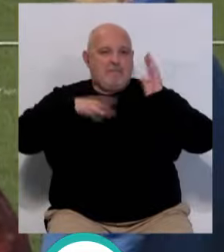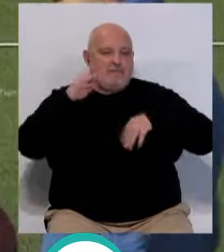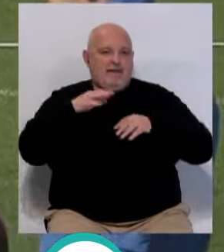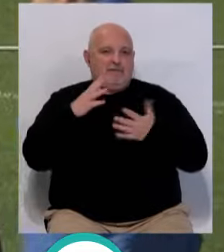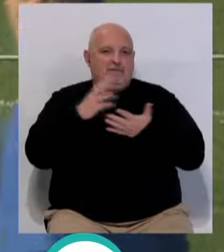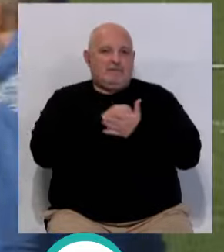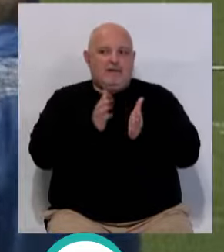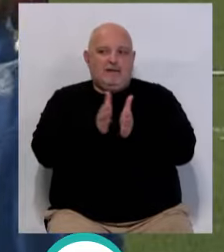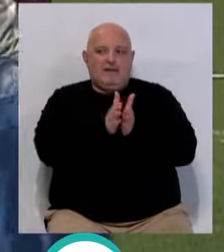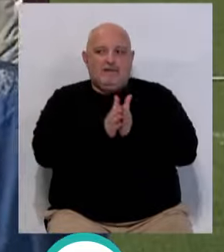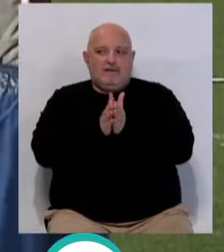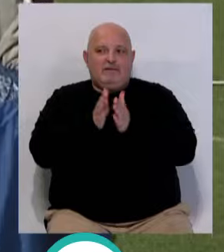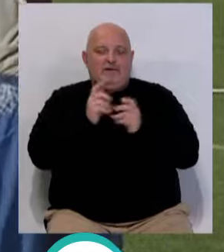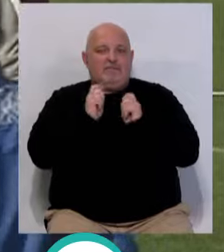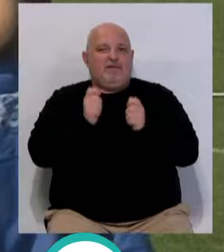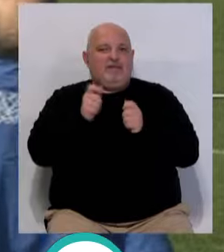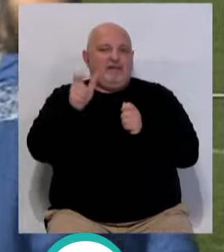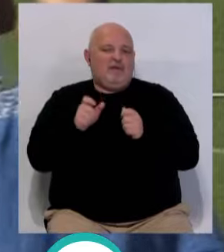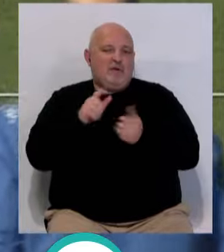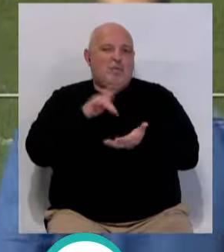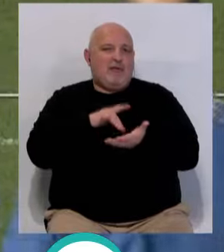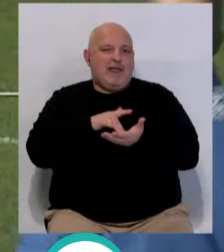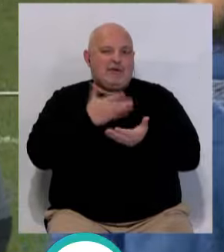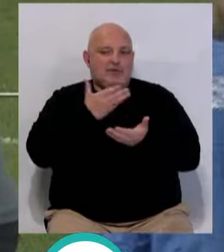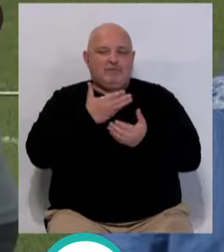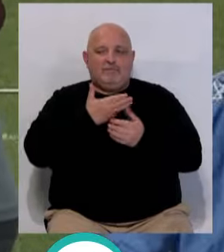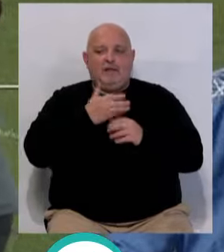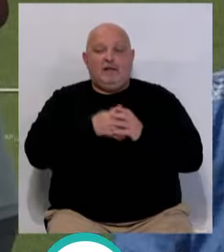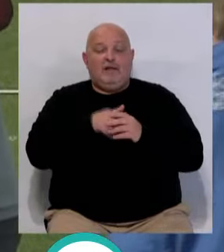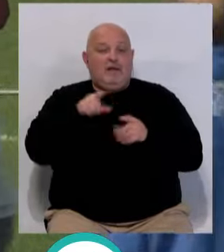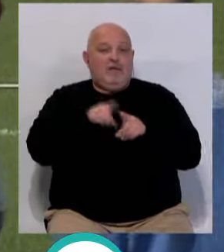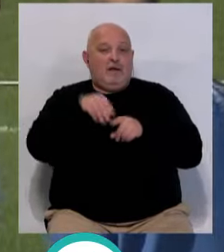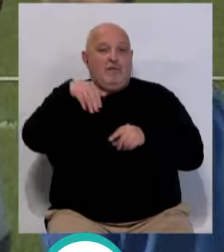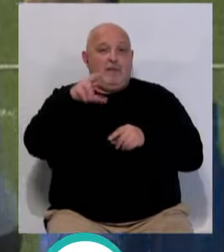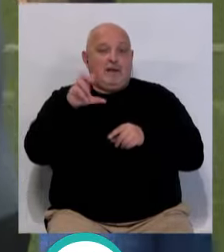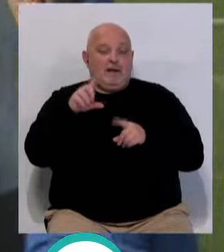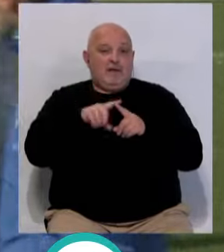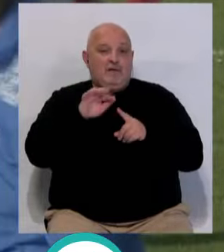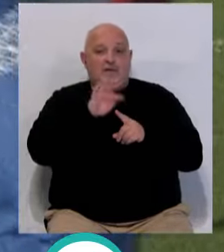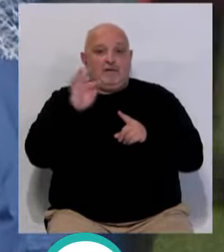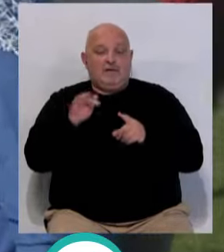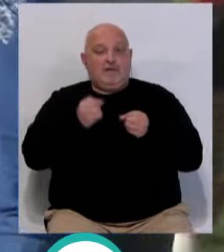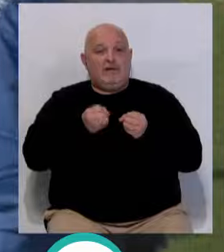de de los compañeros para felicitarlo tanto él como meré como vamos a comentar a continuación